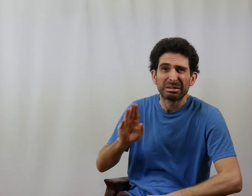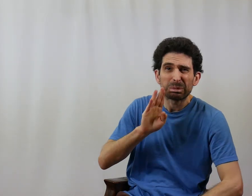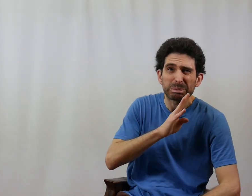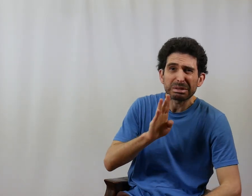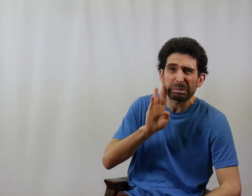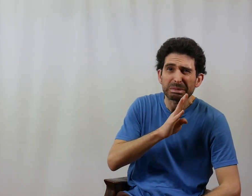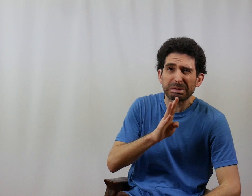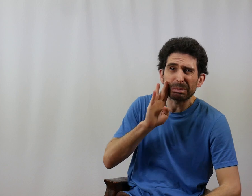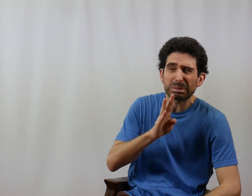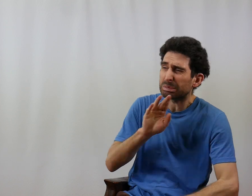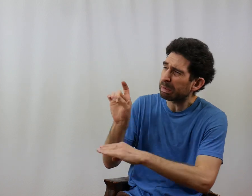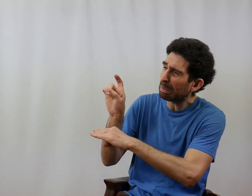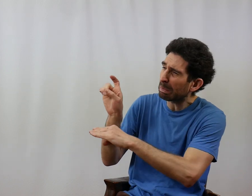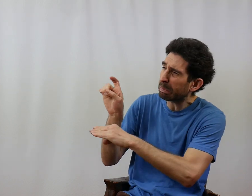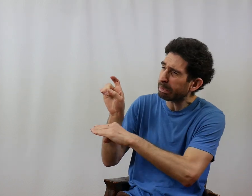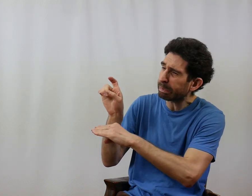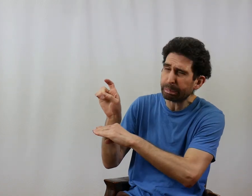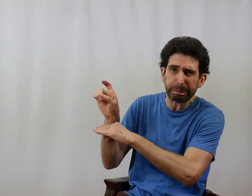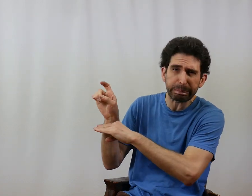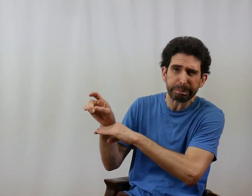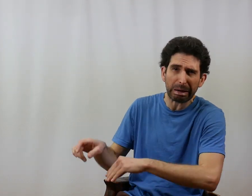elle médit dans son dos et la critique.